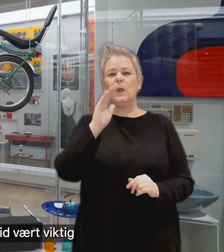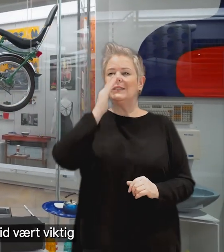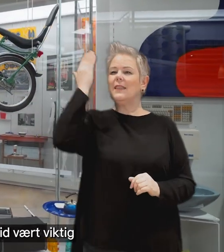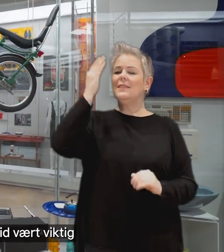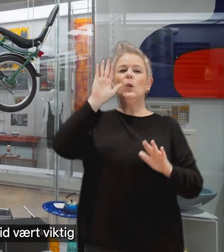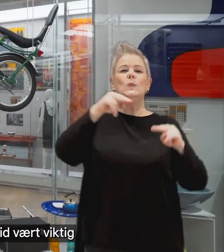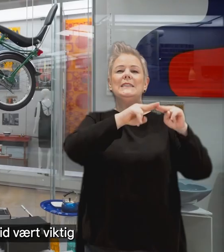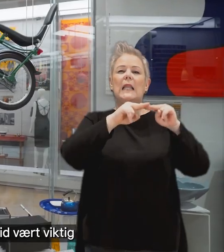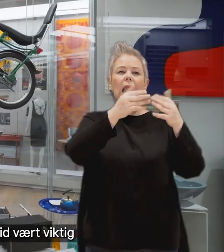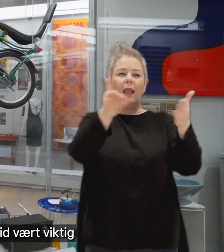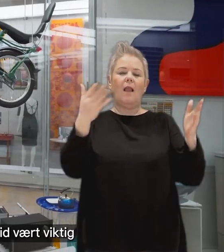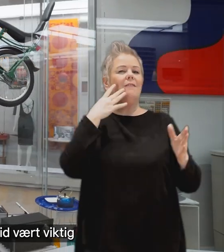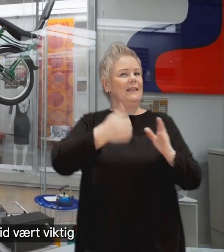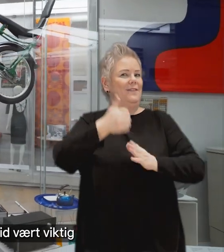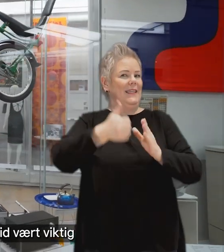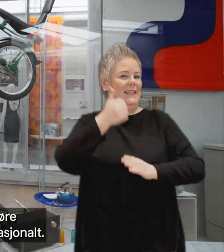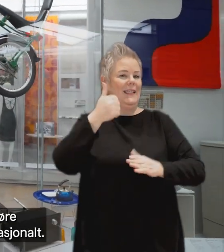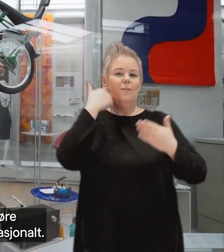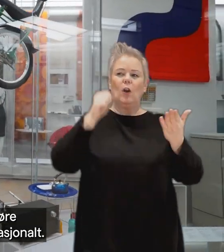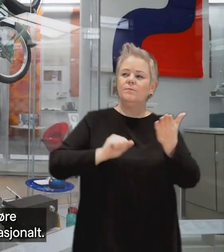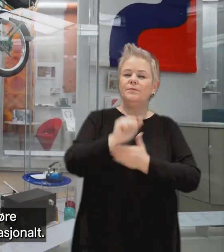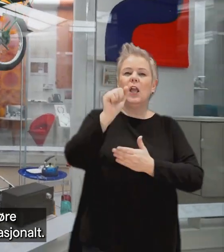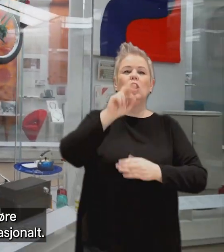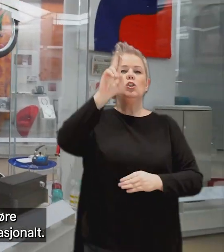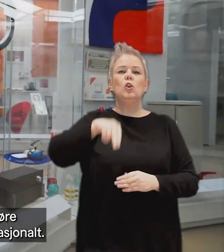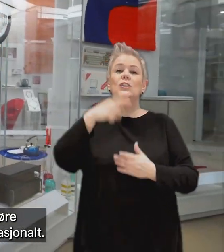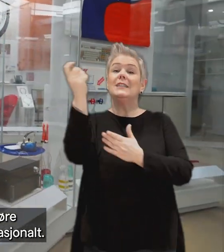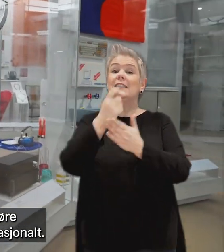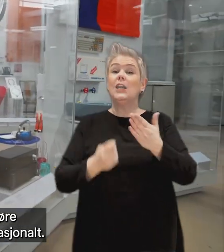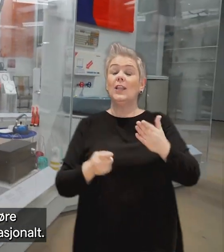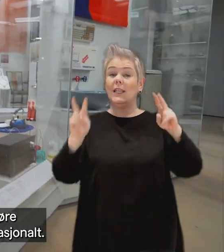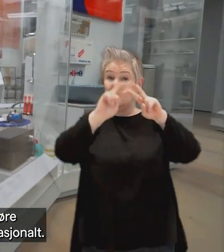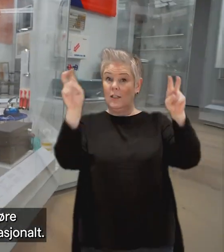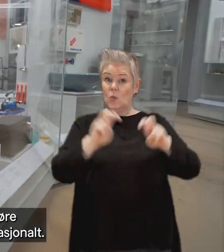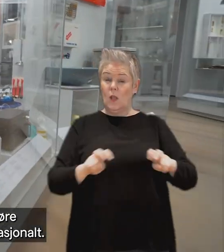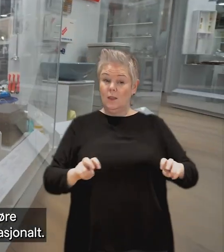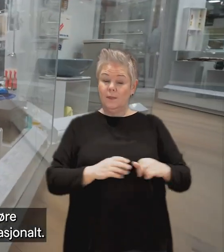Kjente utstillinger har alltid vært viktig for å markedsføre norsk design internasjonalt.